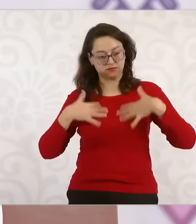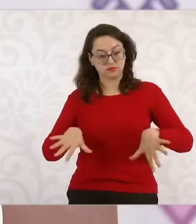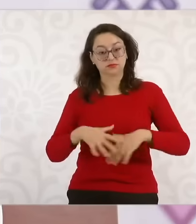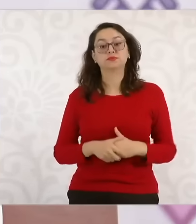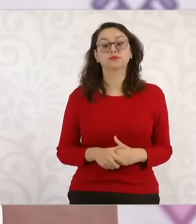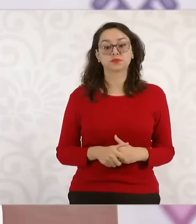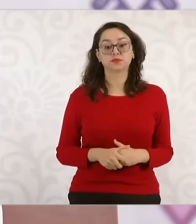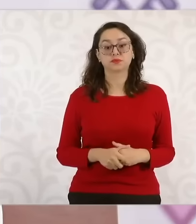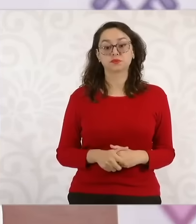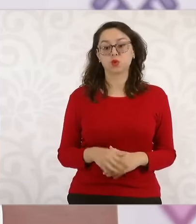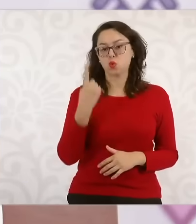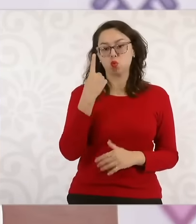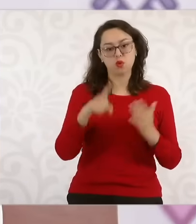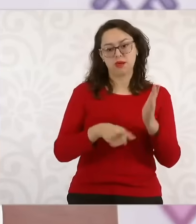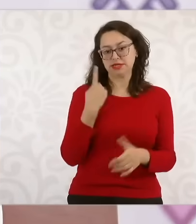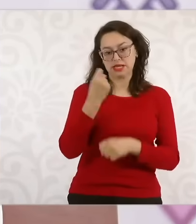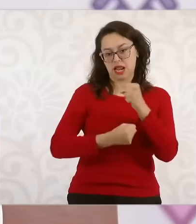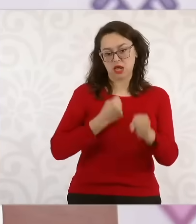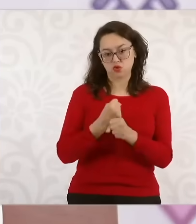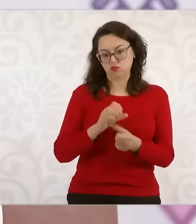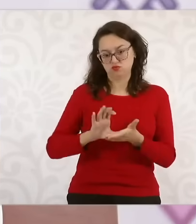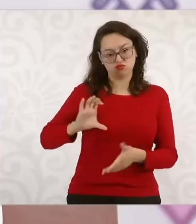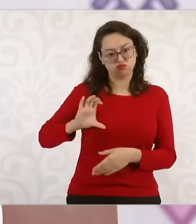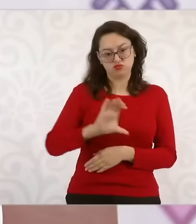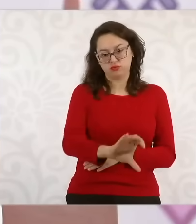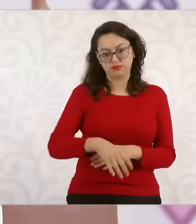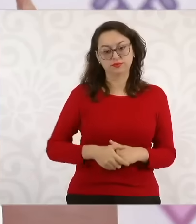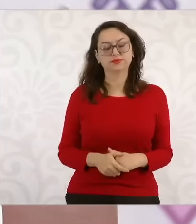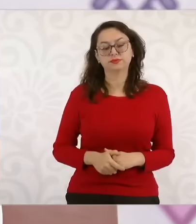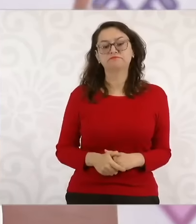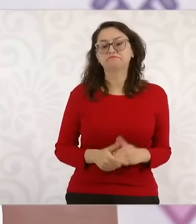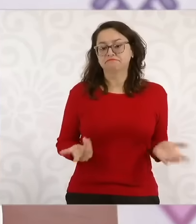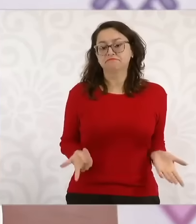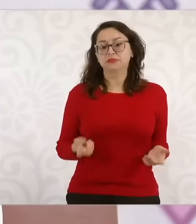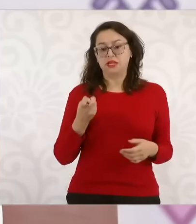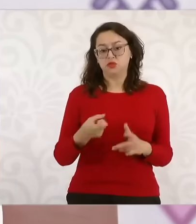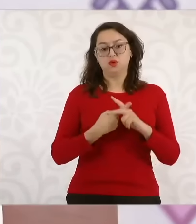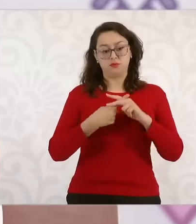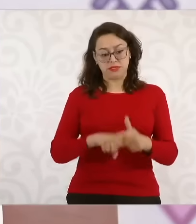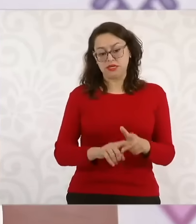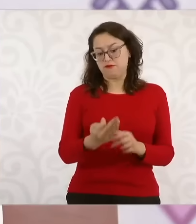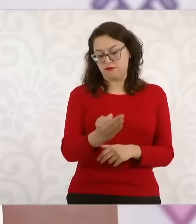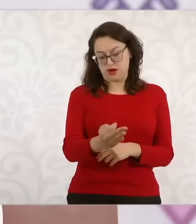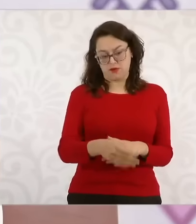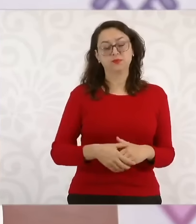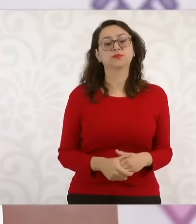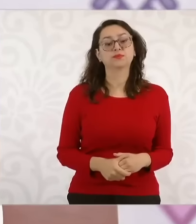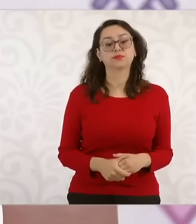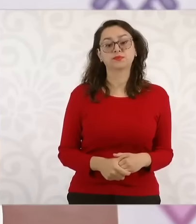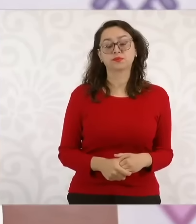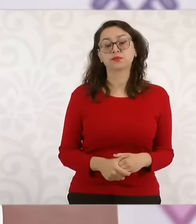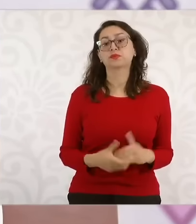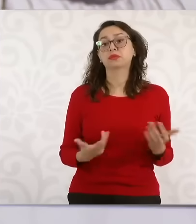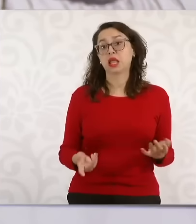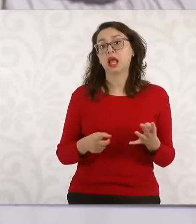una sola la exhibición. E eso van a empezar las asambleas en febrero y la becatrudis bocanegra,